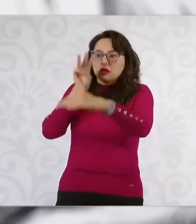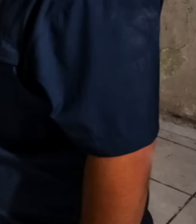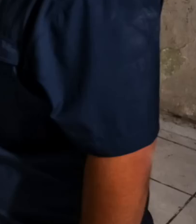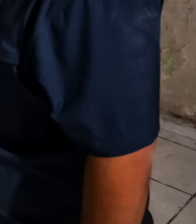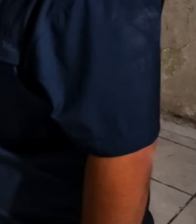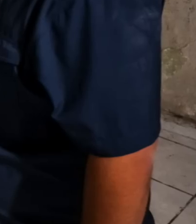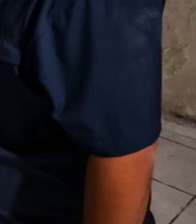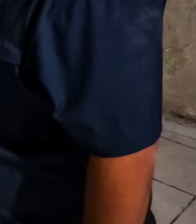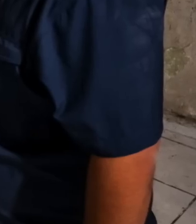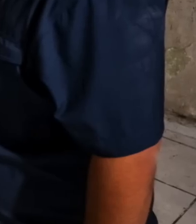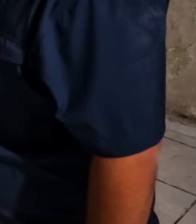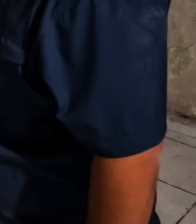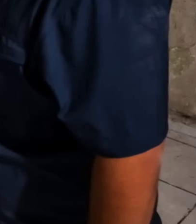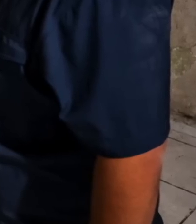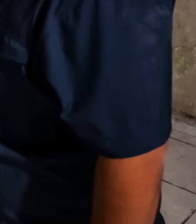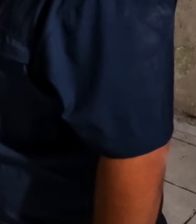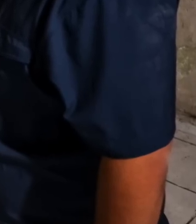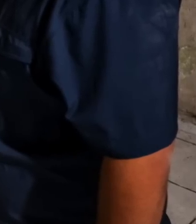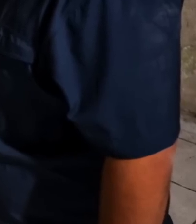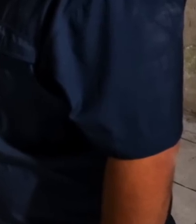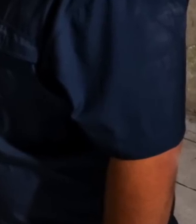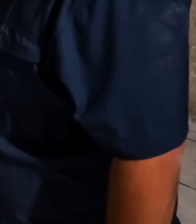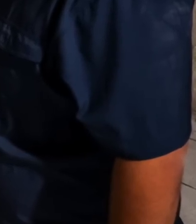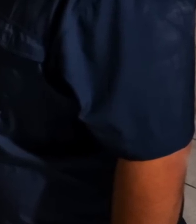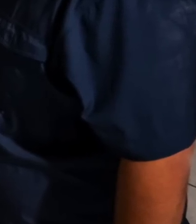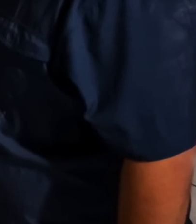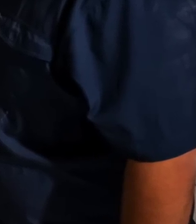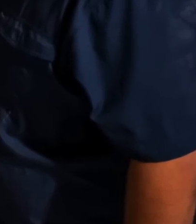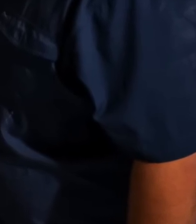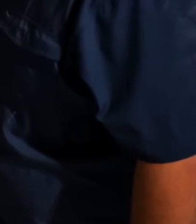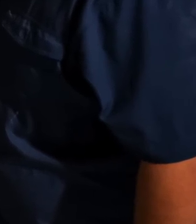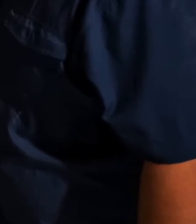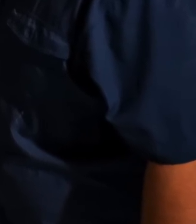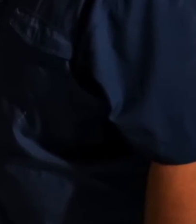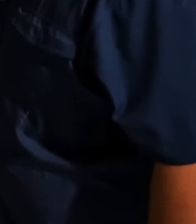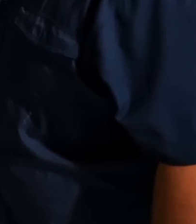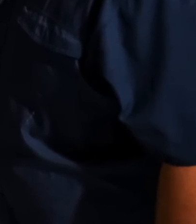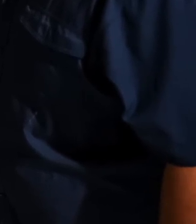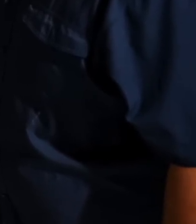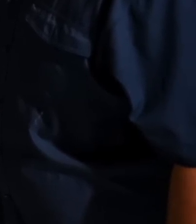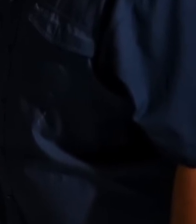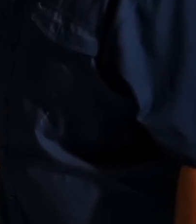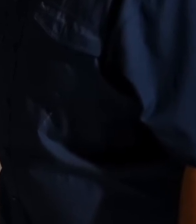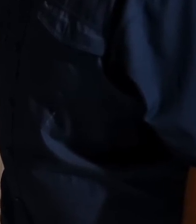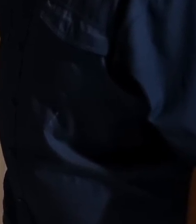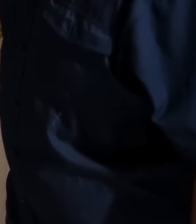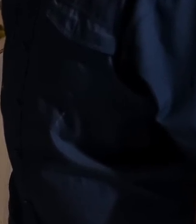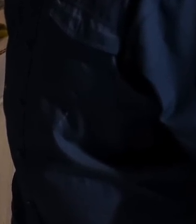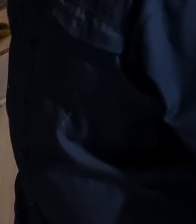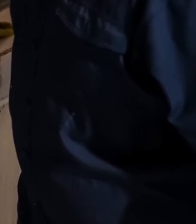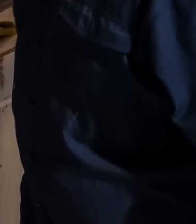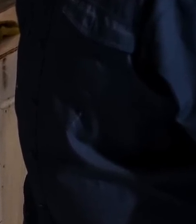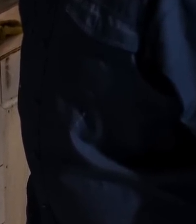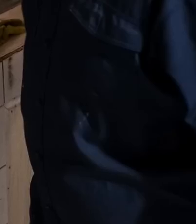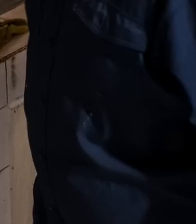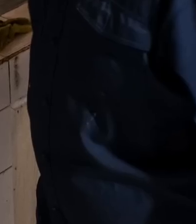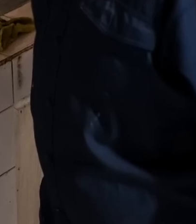de Culiacán realizado por dos integrantes del grupo delictivo anexo a la nota se encuentran